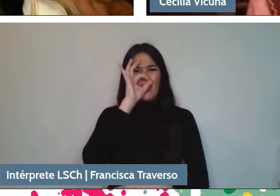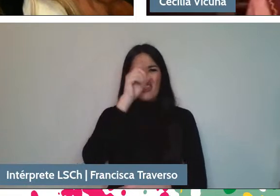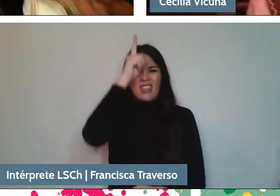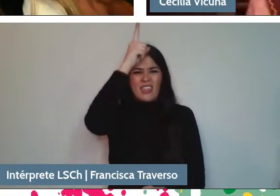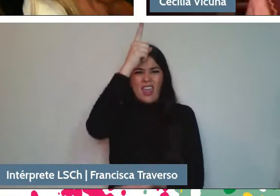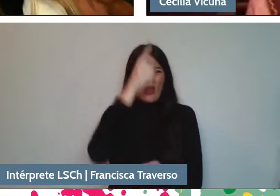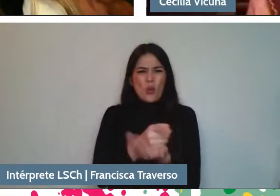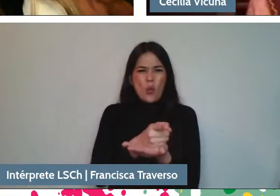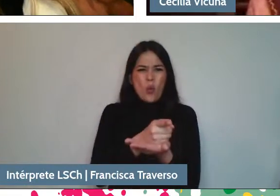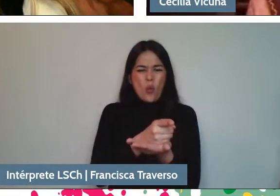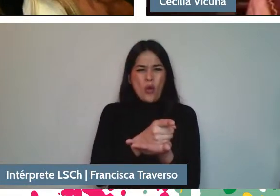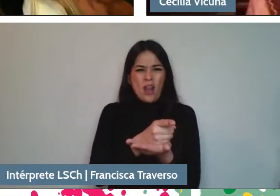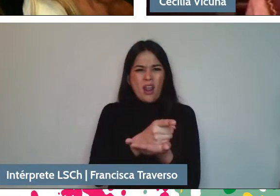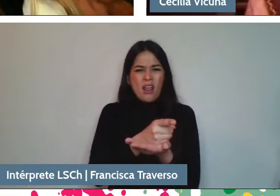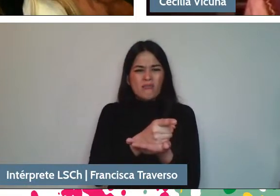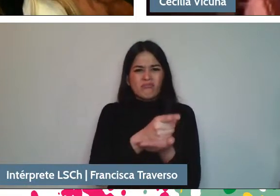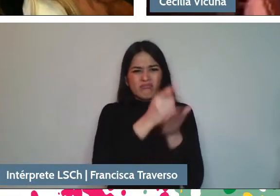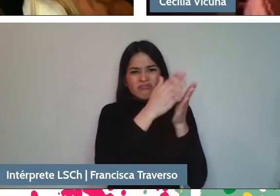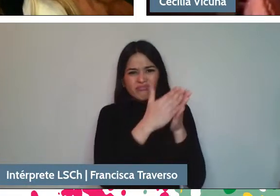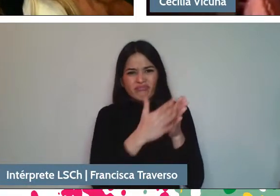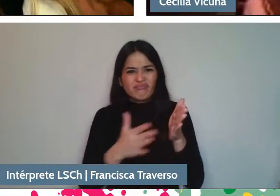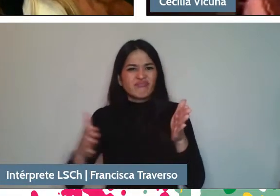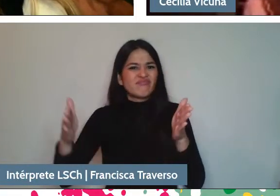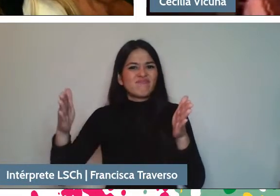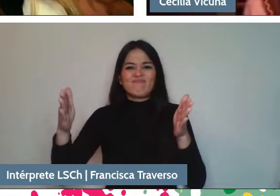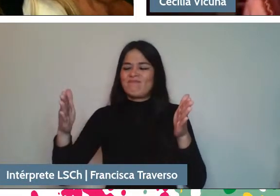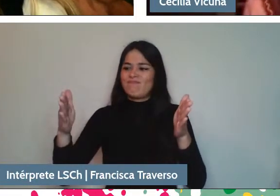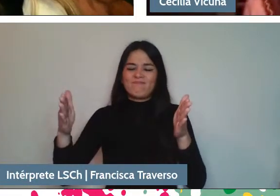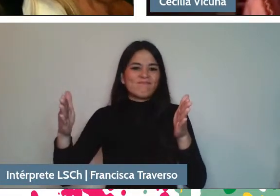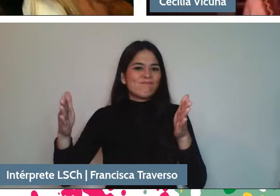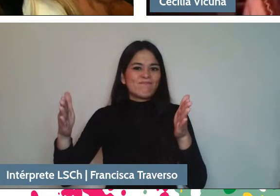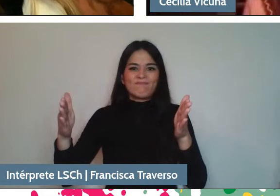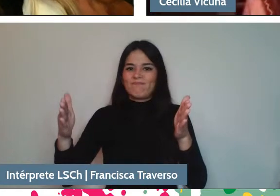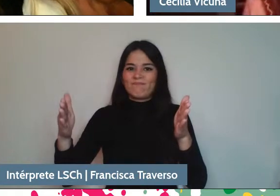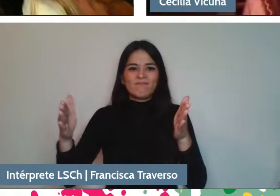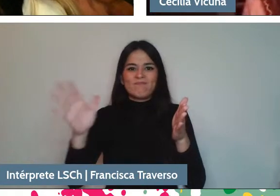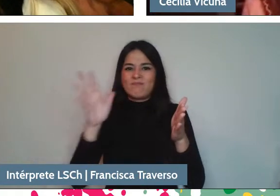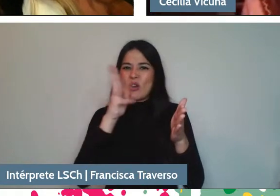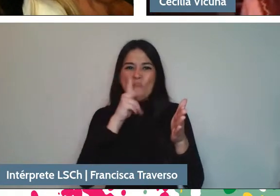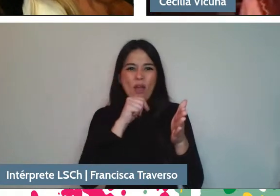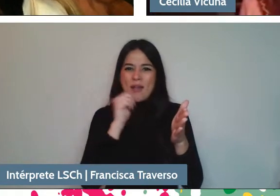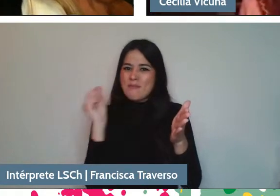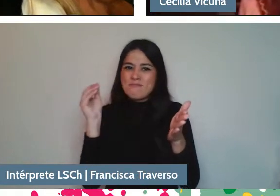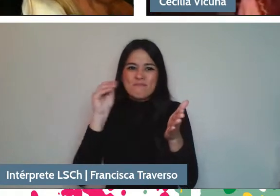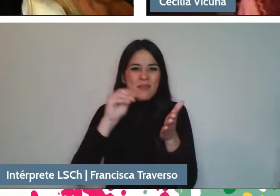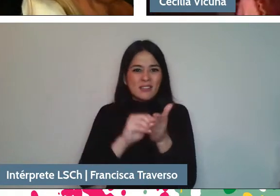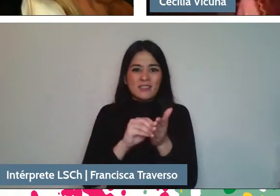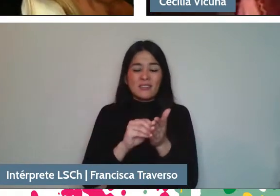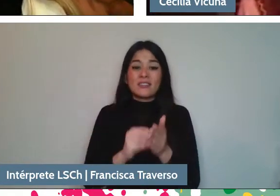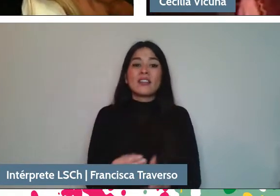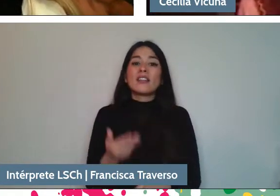y esa imagen no parece real. Y también otra cosa muy importante, por ejemplo,